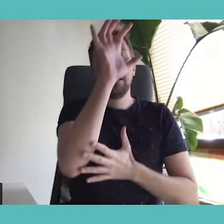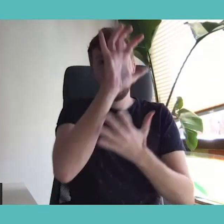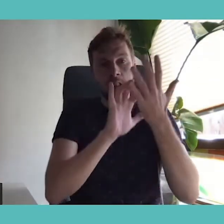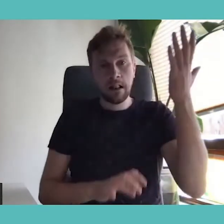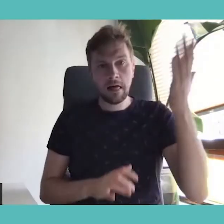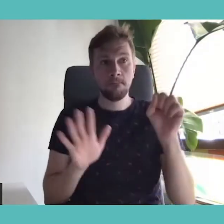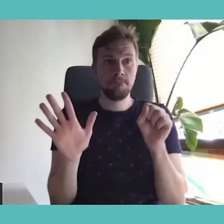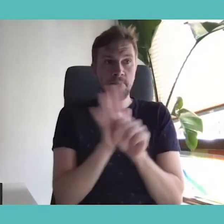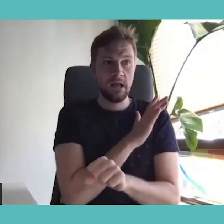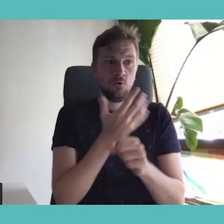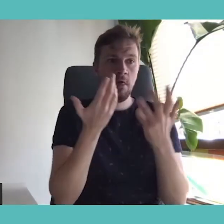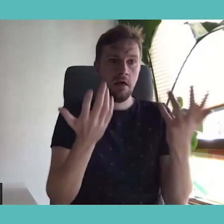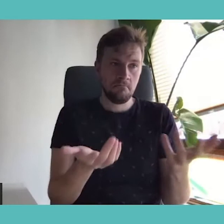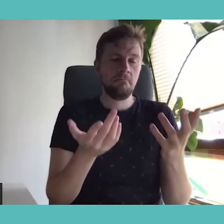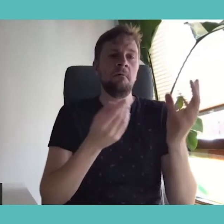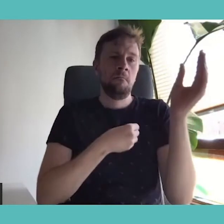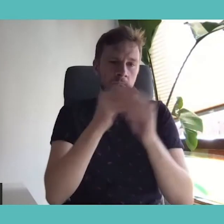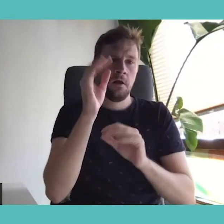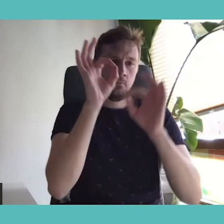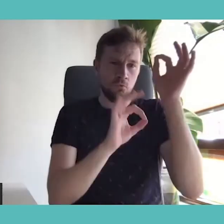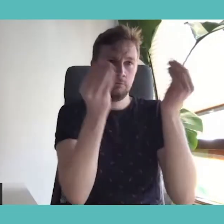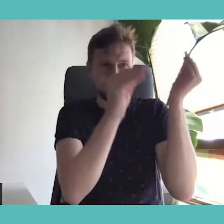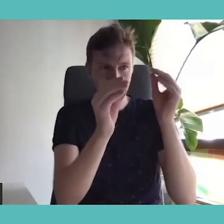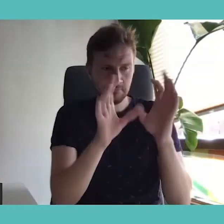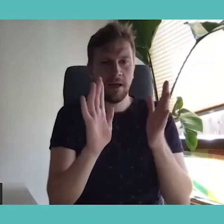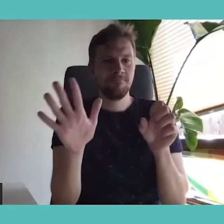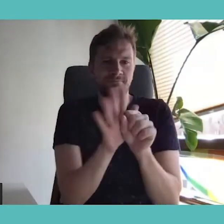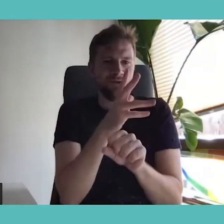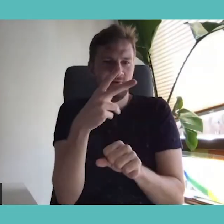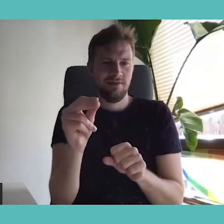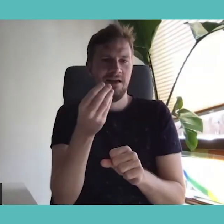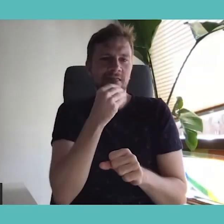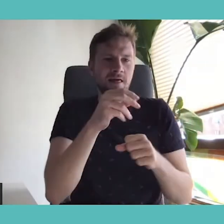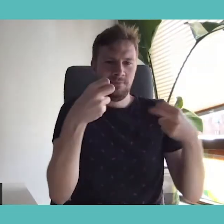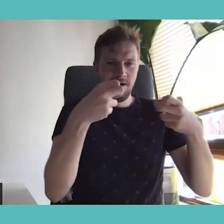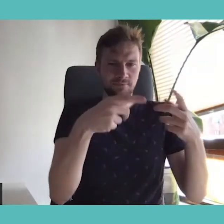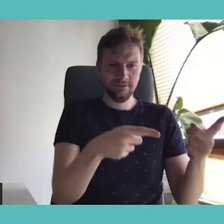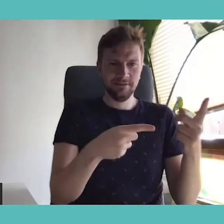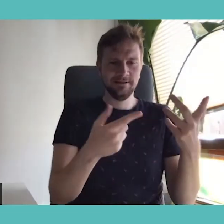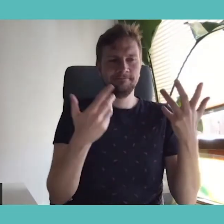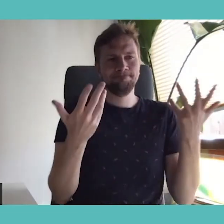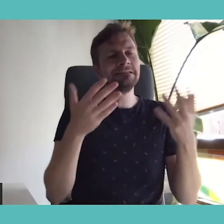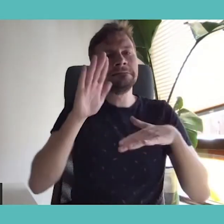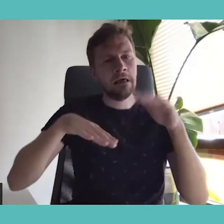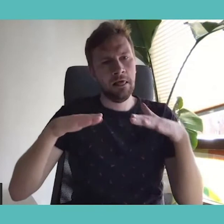Czy transkrypcje, opisy dają pełne informacje? Wiem, że nie... Najlepszą są napisy.